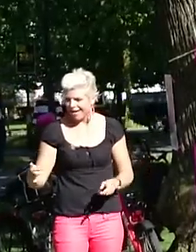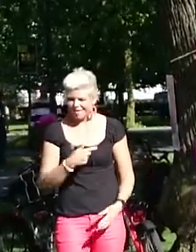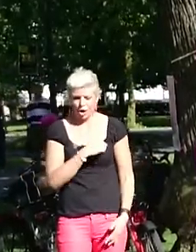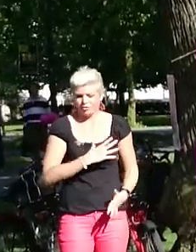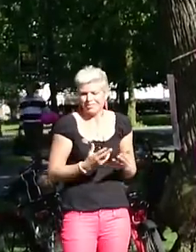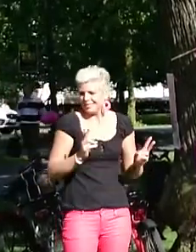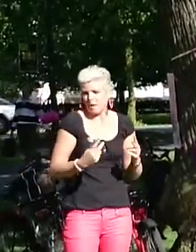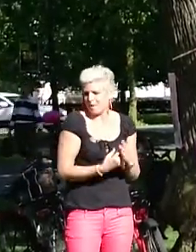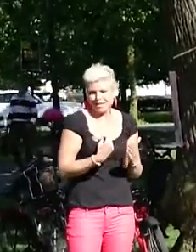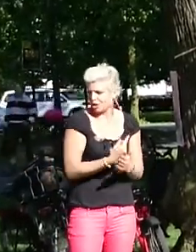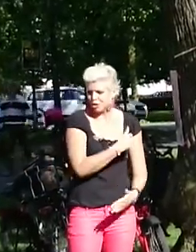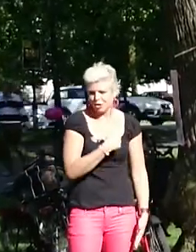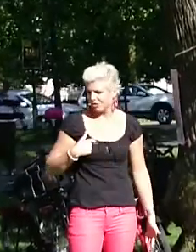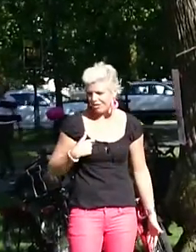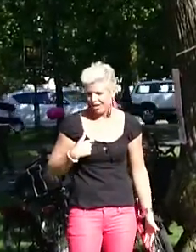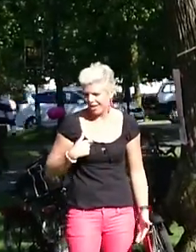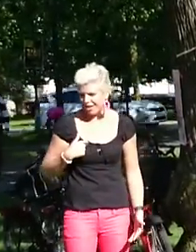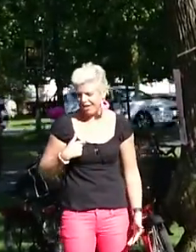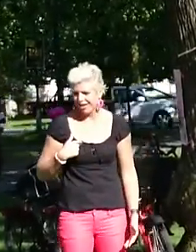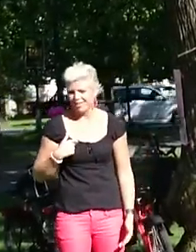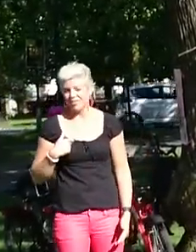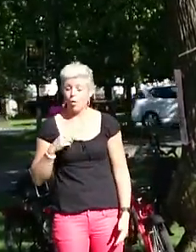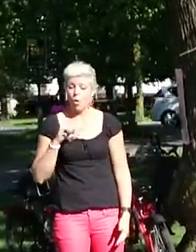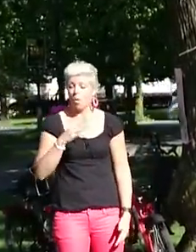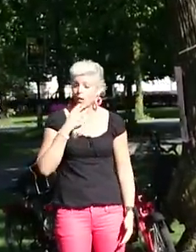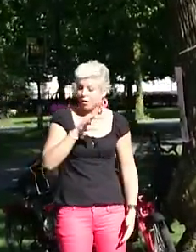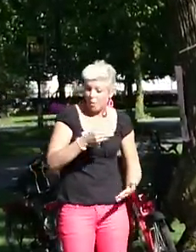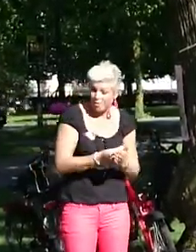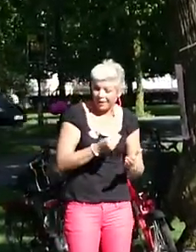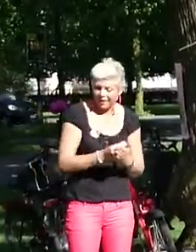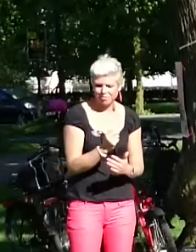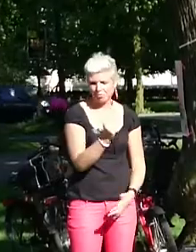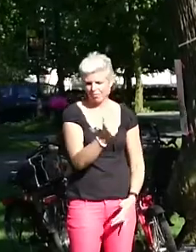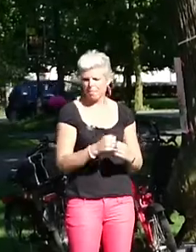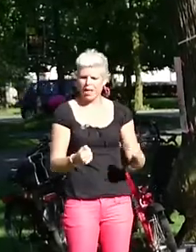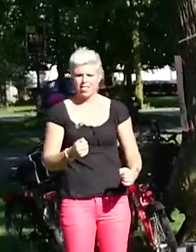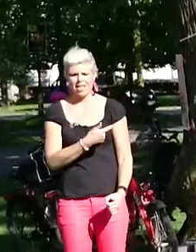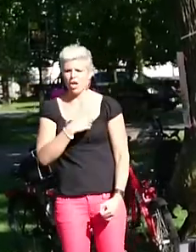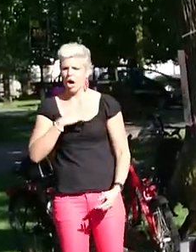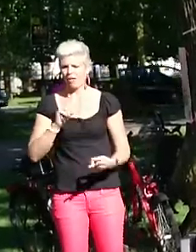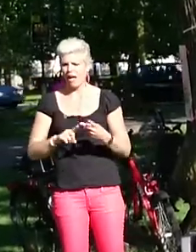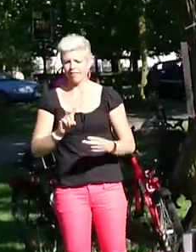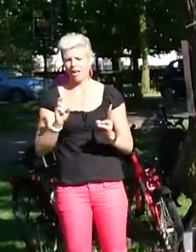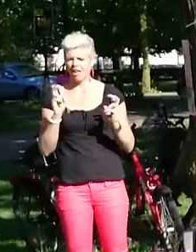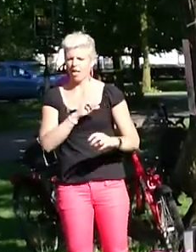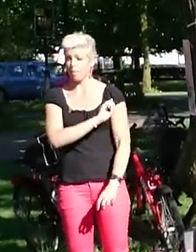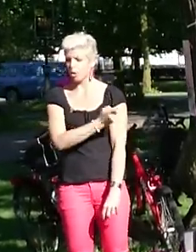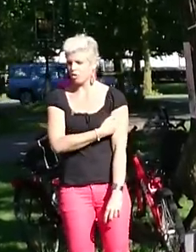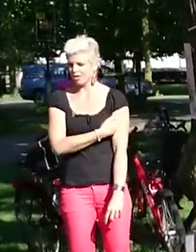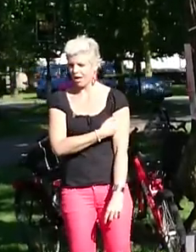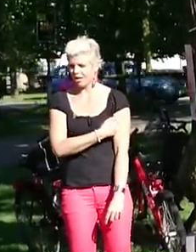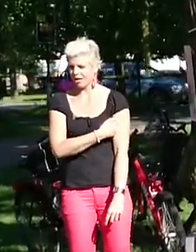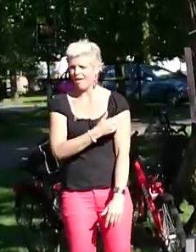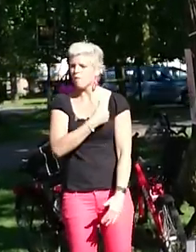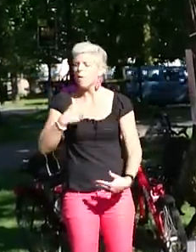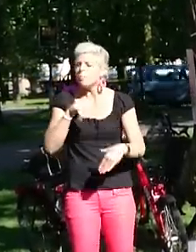På ingenting, om vi pratar om pengar. Men vi har andra muskler. Vi har musklerna i vårt budskap.